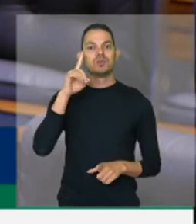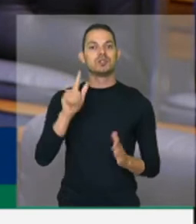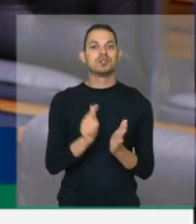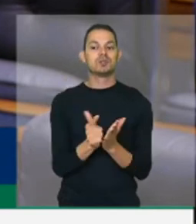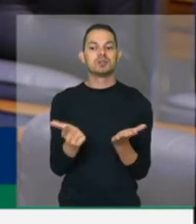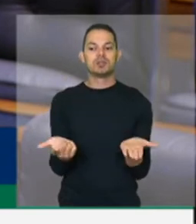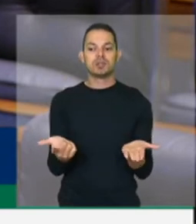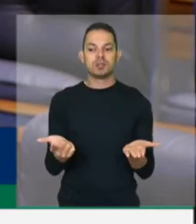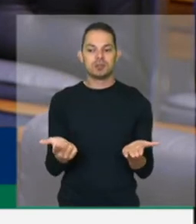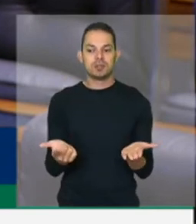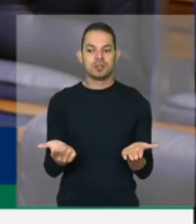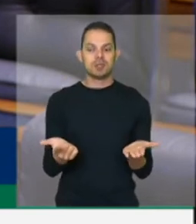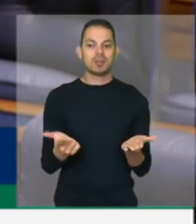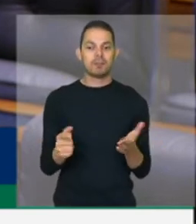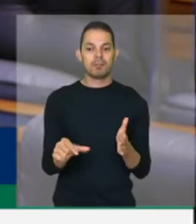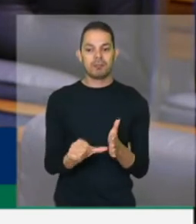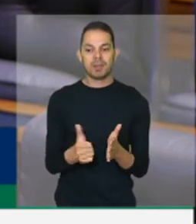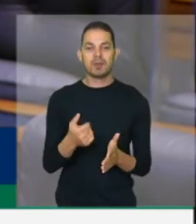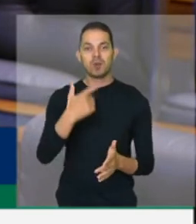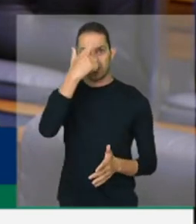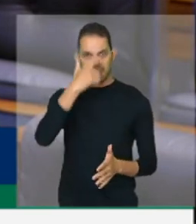EU QUERO COMEÇAR COMO JORNALISTA DE PROFISSÃO FORMADA EM COMUNICAÇÃO